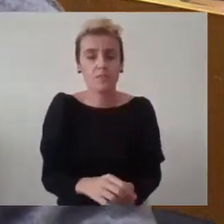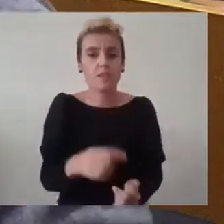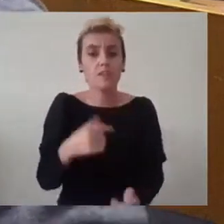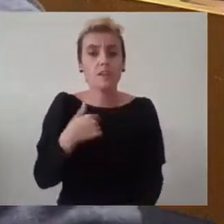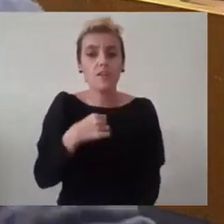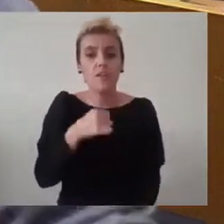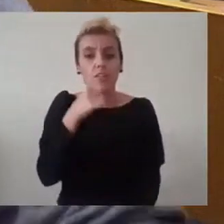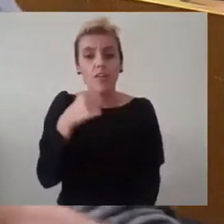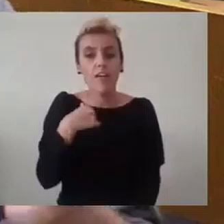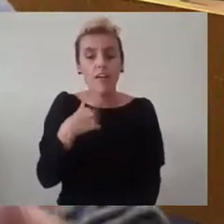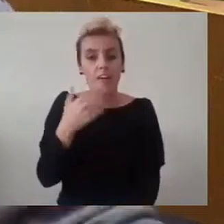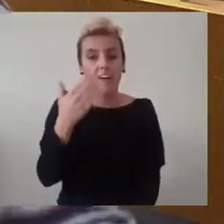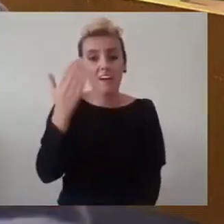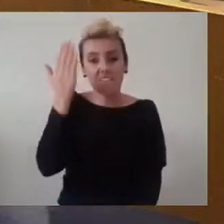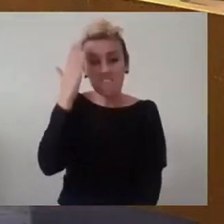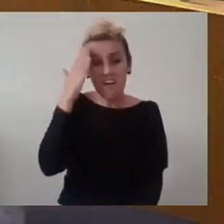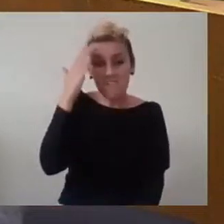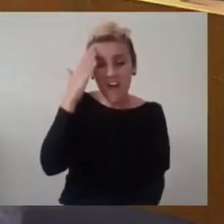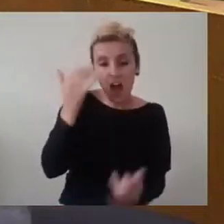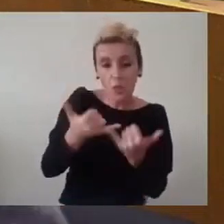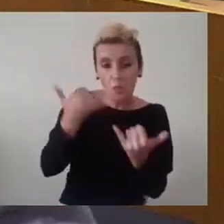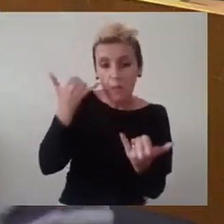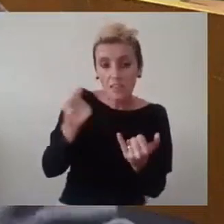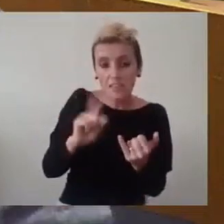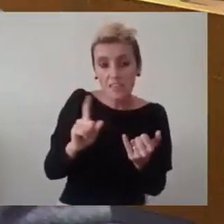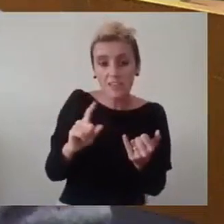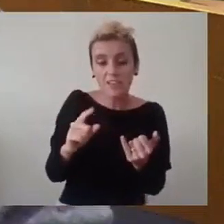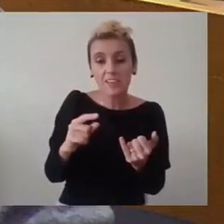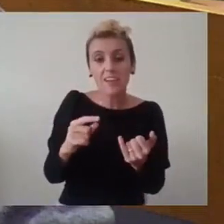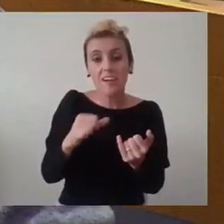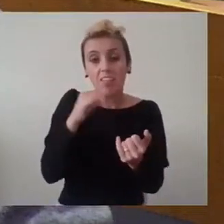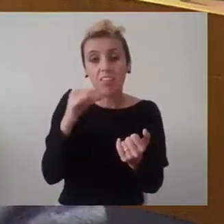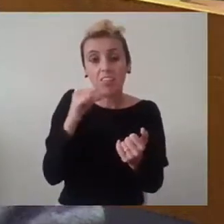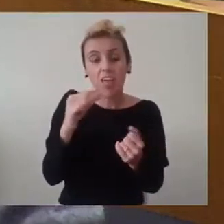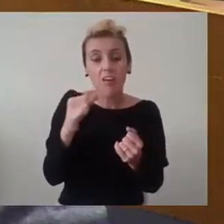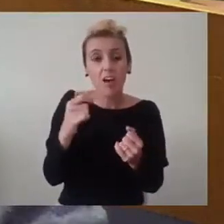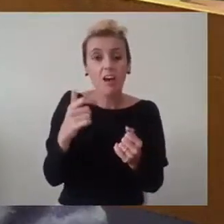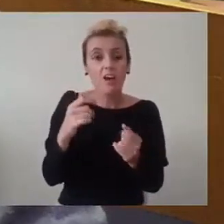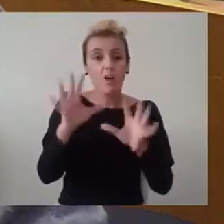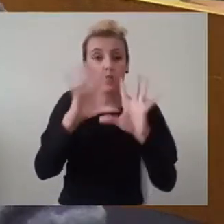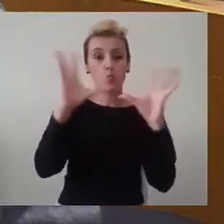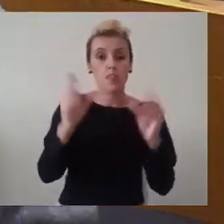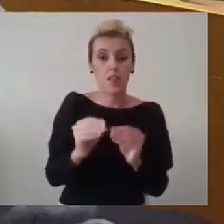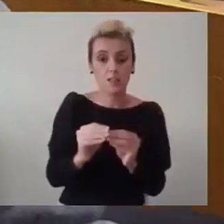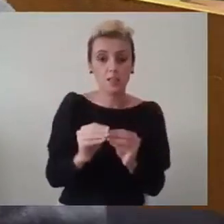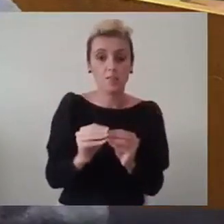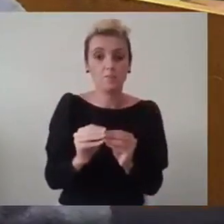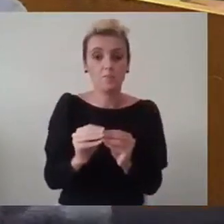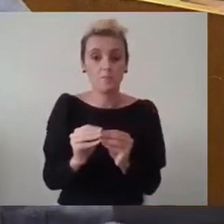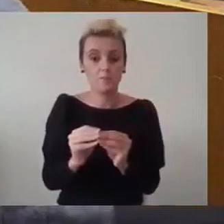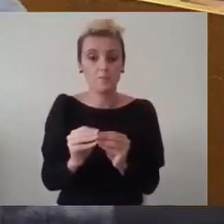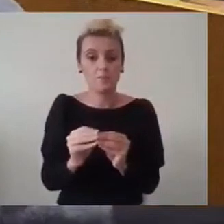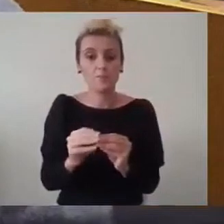imediatistas e, ao contrário do que ele, diz totalistas. E o segundo cuidado que